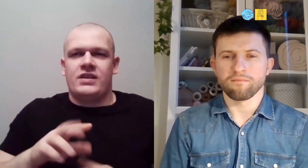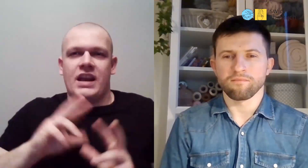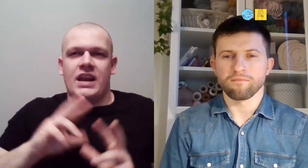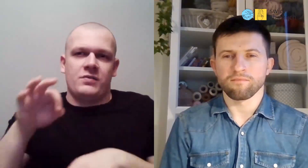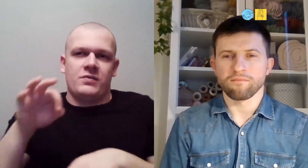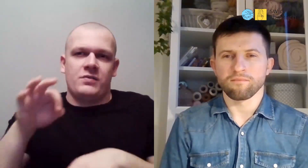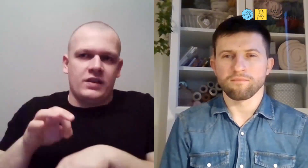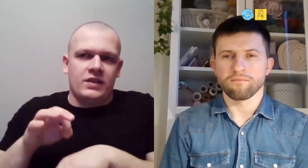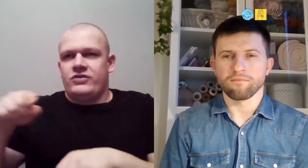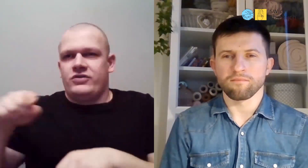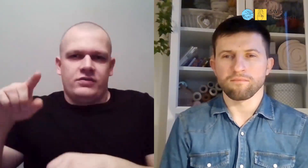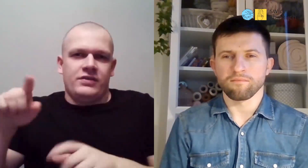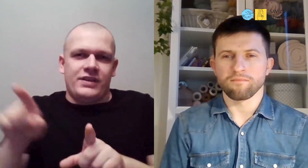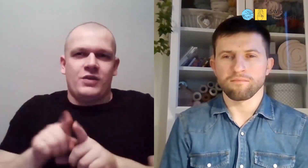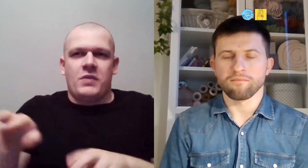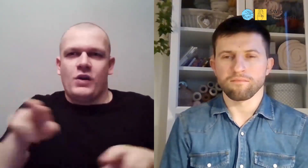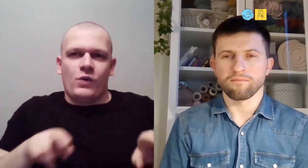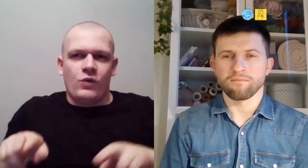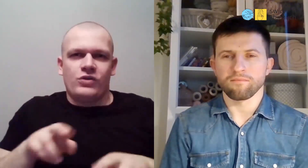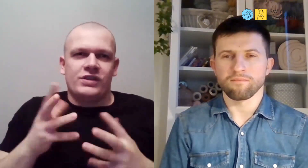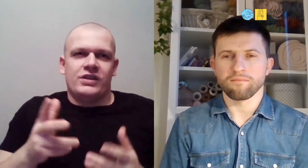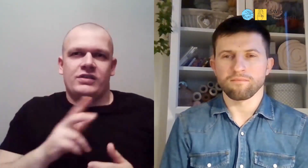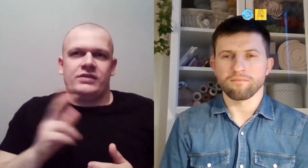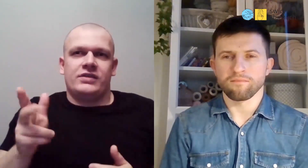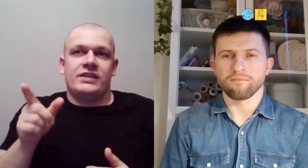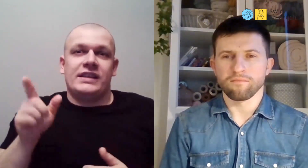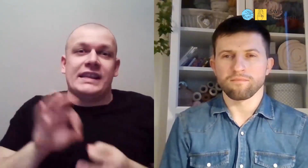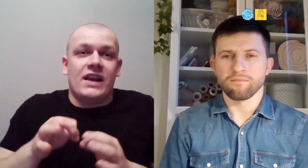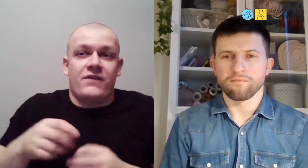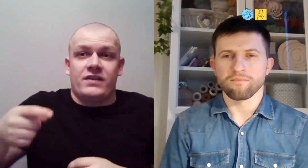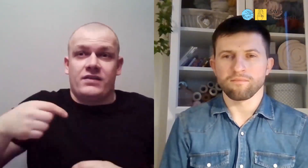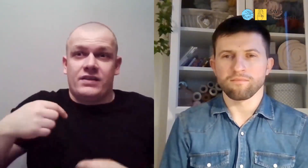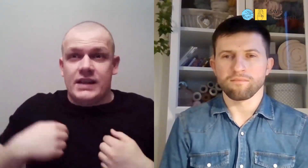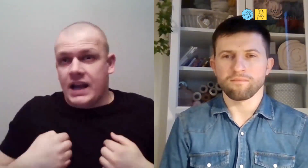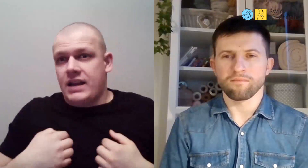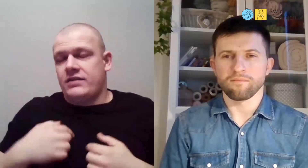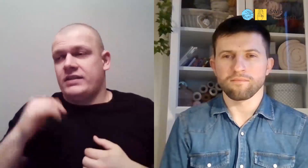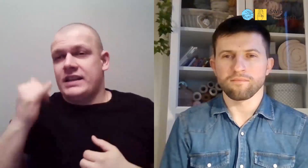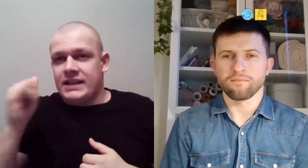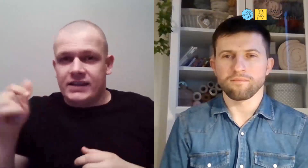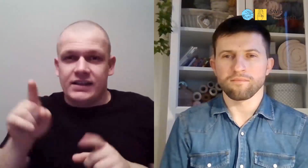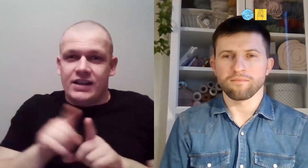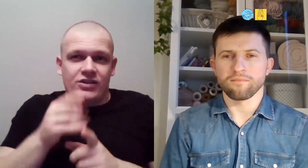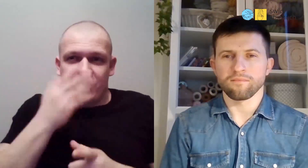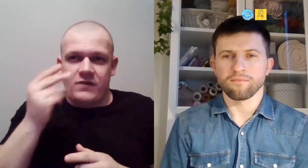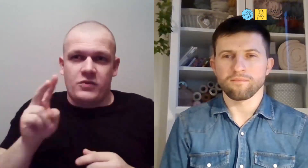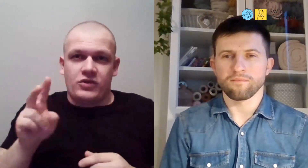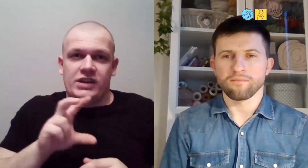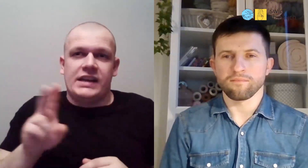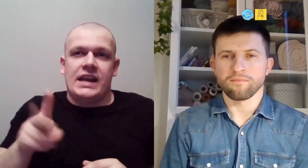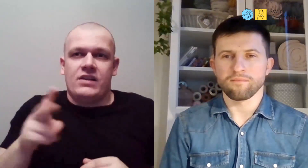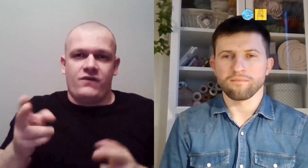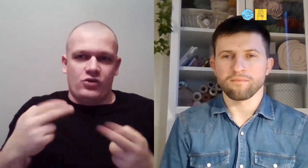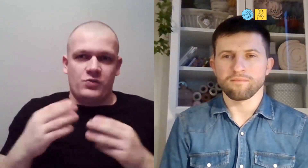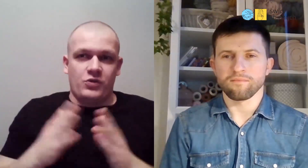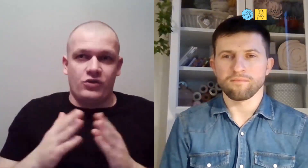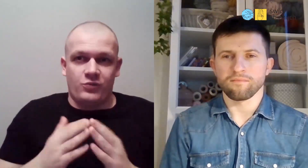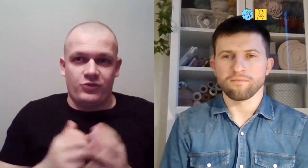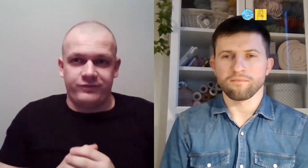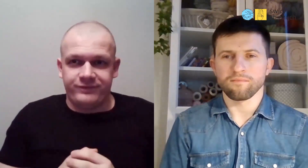Lekarze, ratownicy tacy jak ja i inni – nie wiadomo czy i kiedy wrócimy do domu.